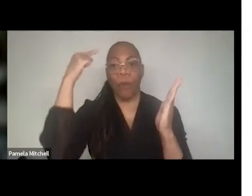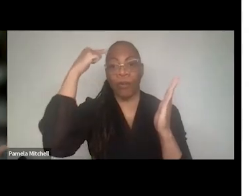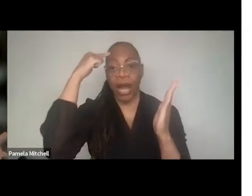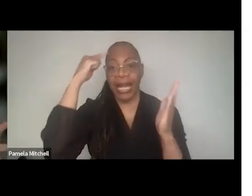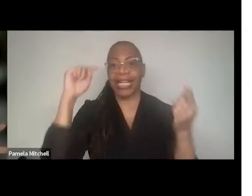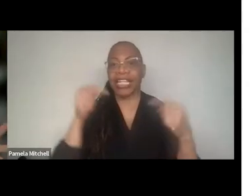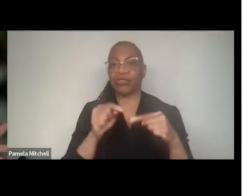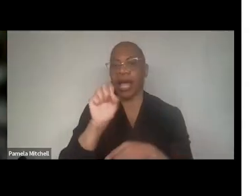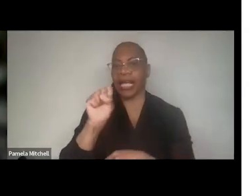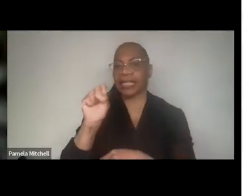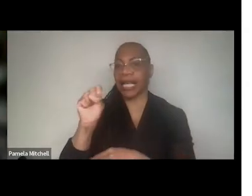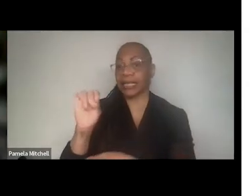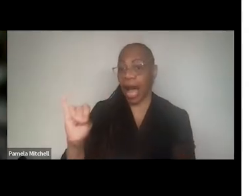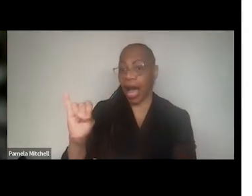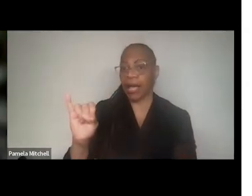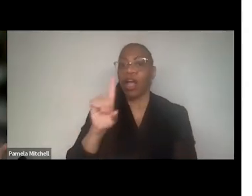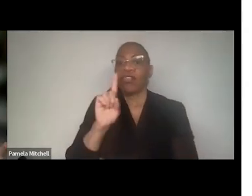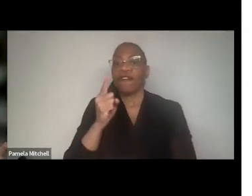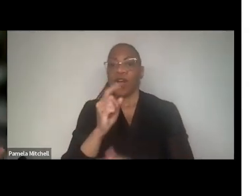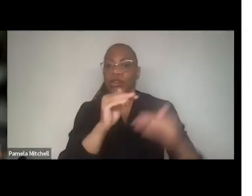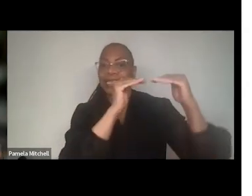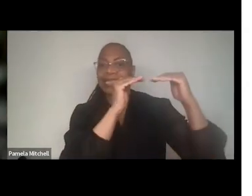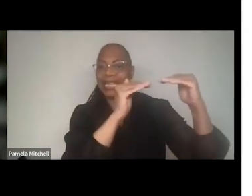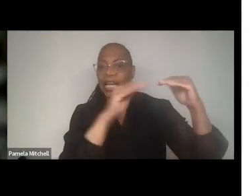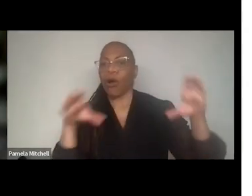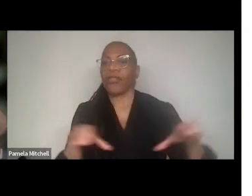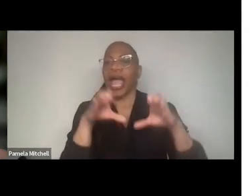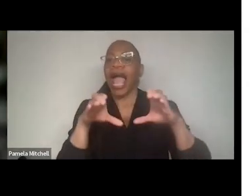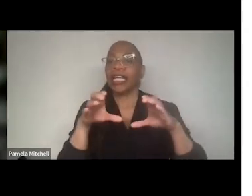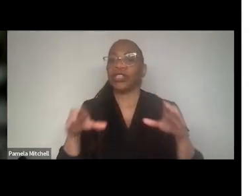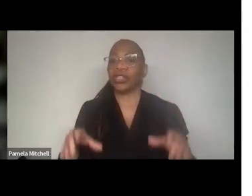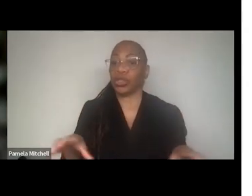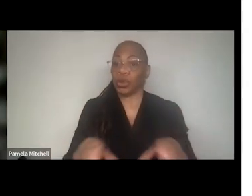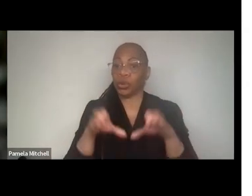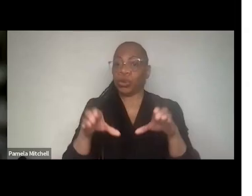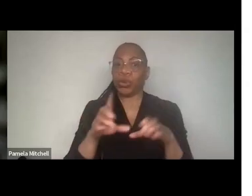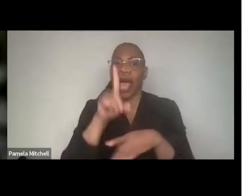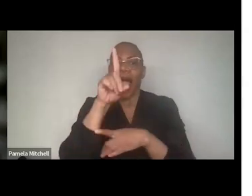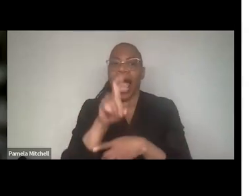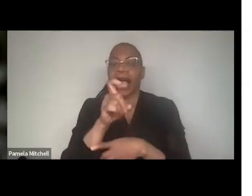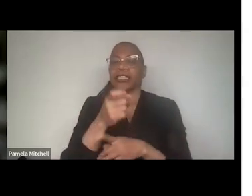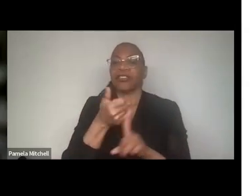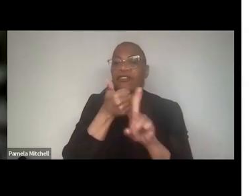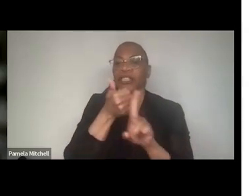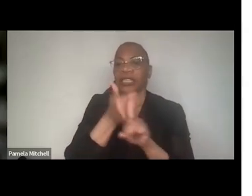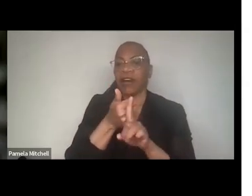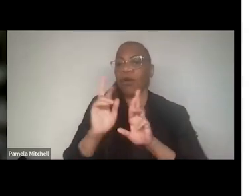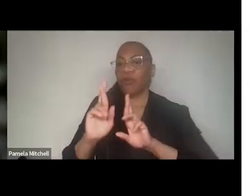El primer nivel o la primera acción que pueden hacer es pedir un autoinforme, y eso ocurre a través de una evaluación.